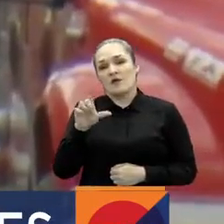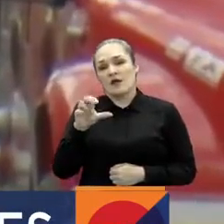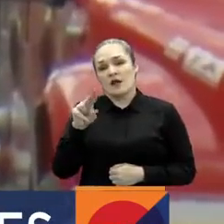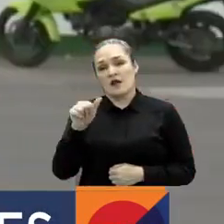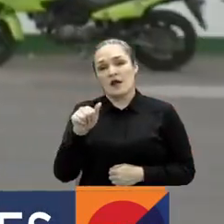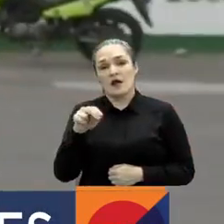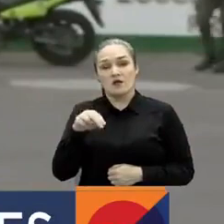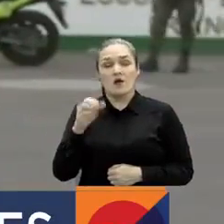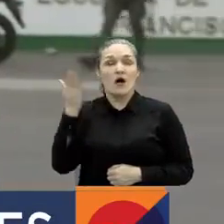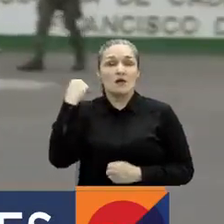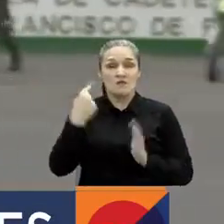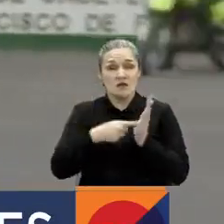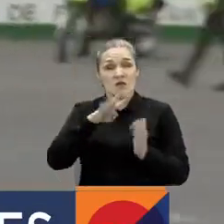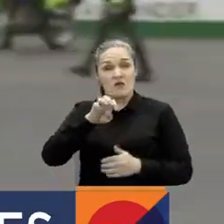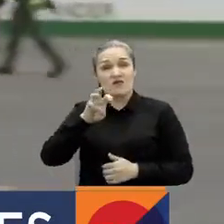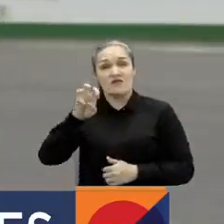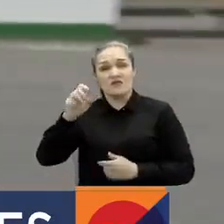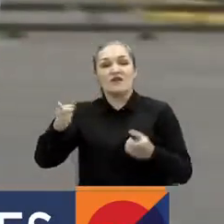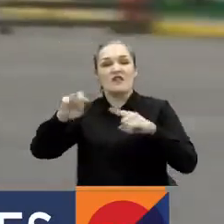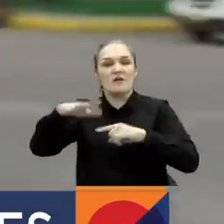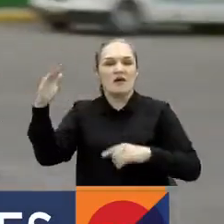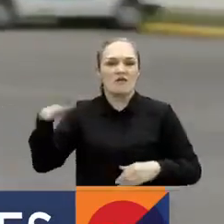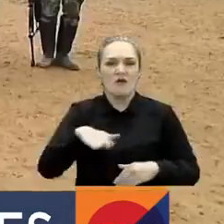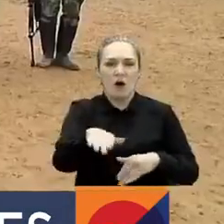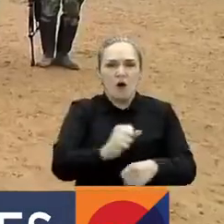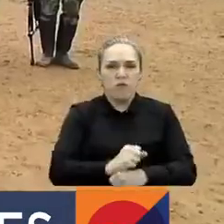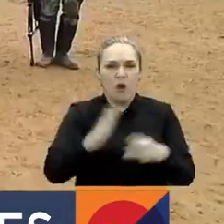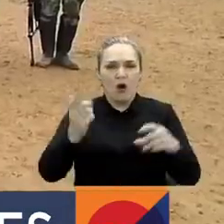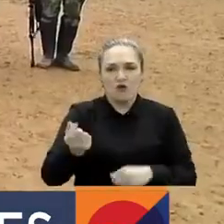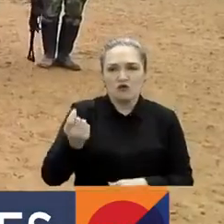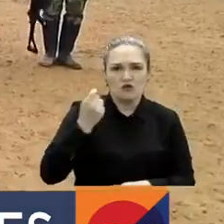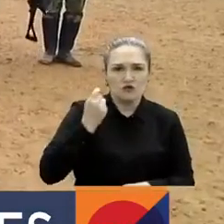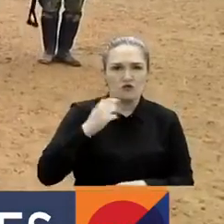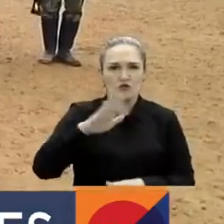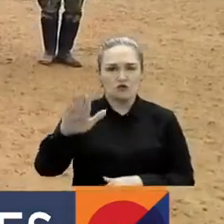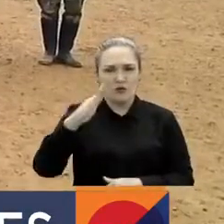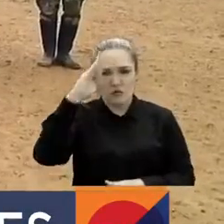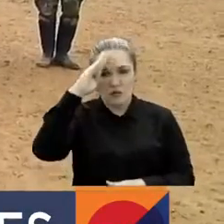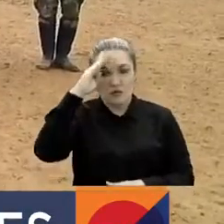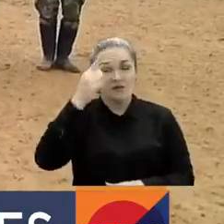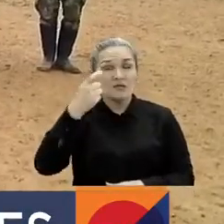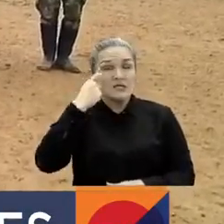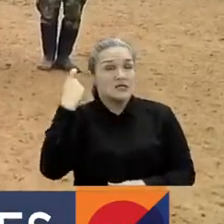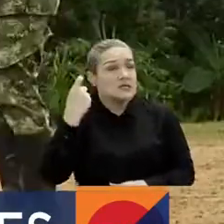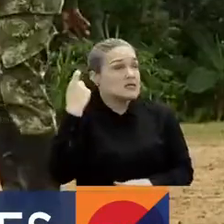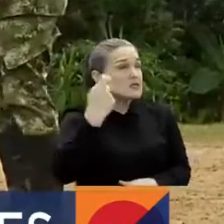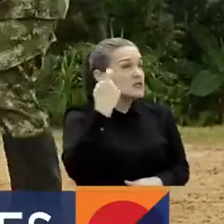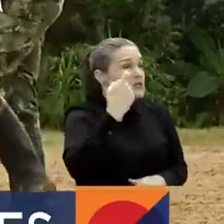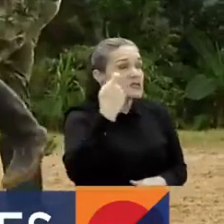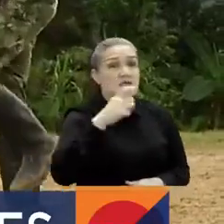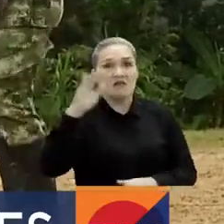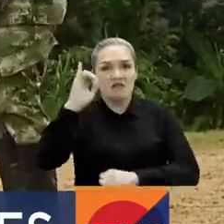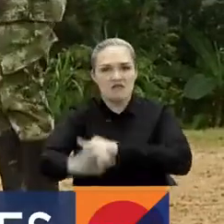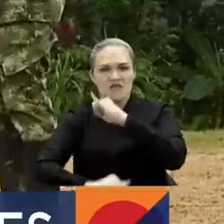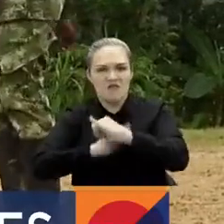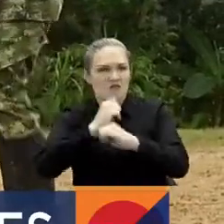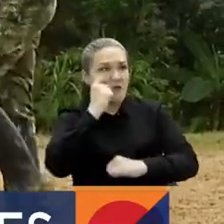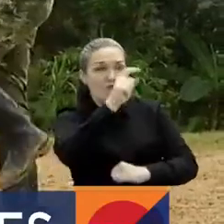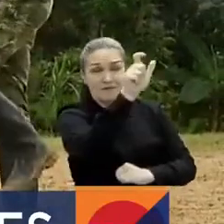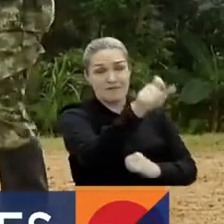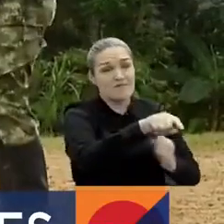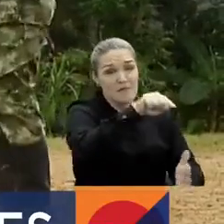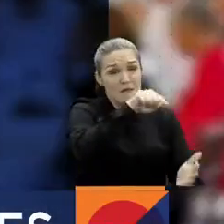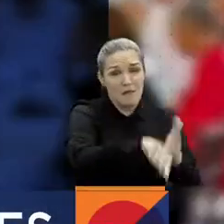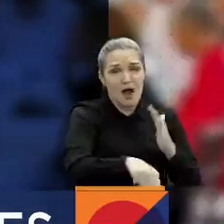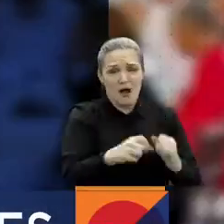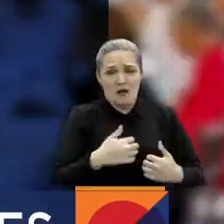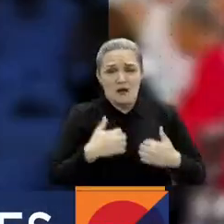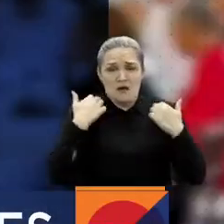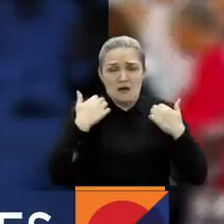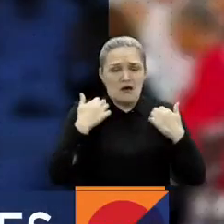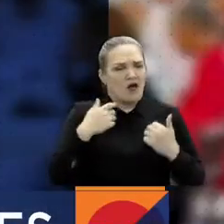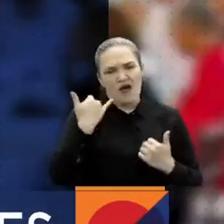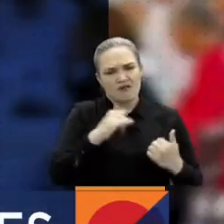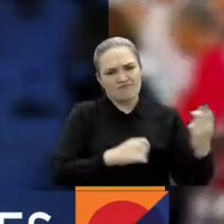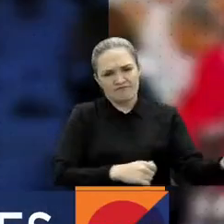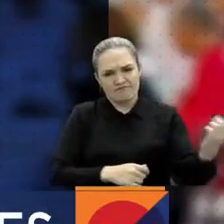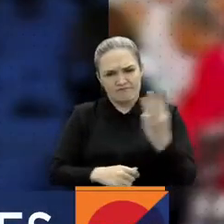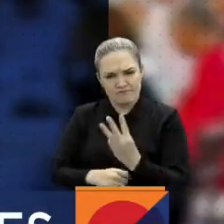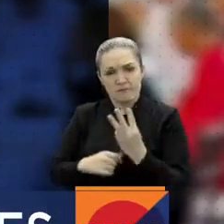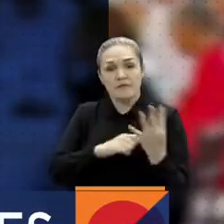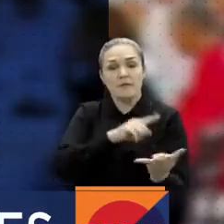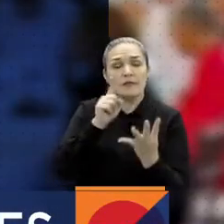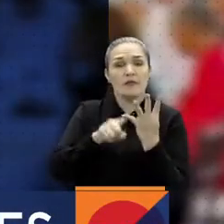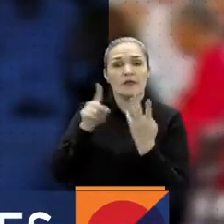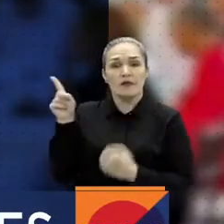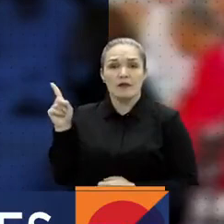VINCULADO A LAEEEEEEEEEEEEEEEEEA